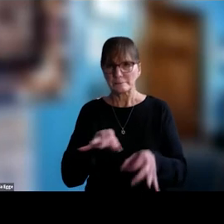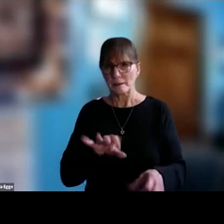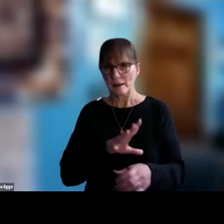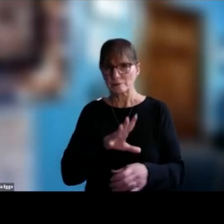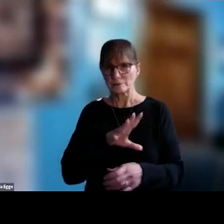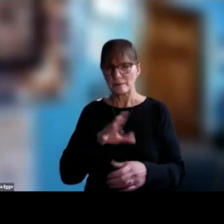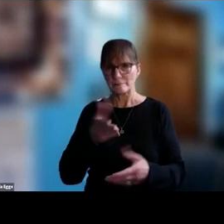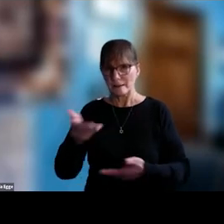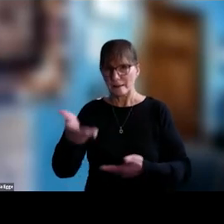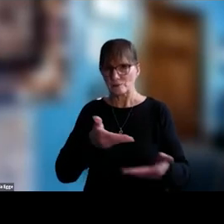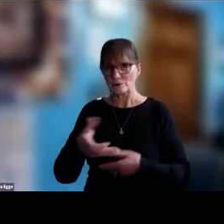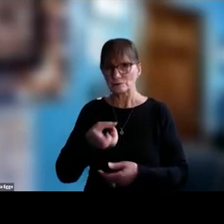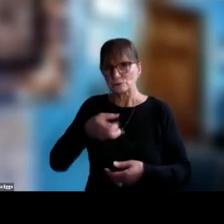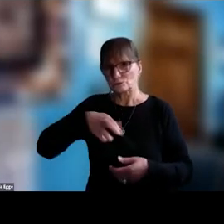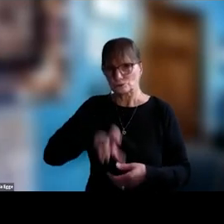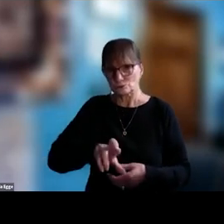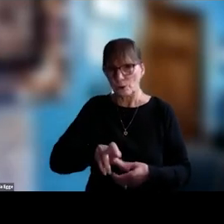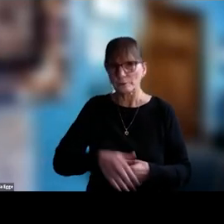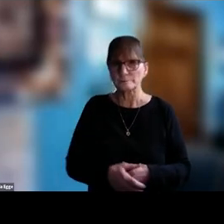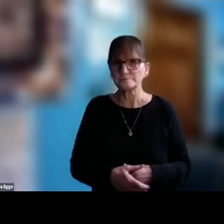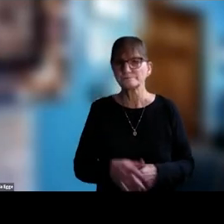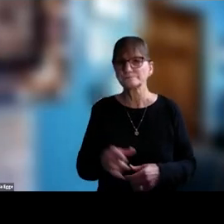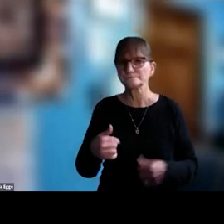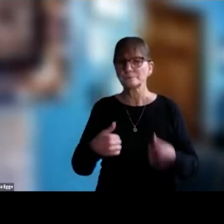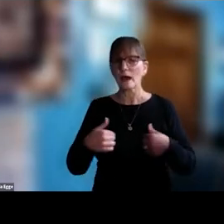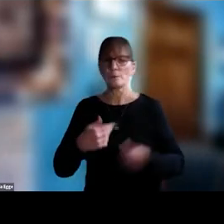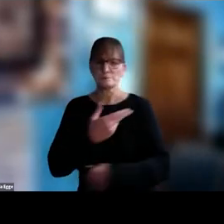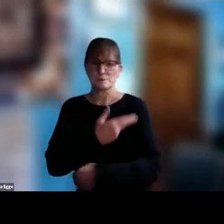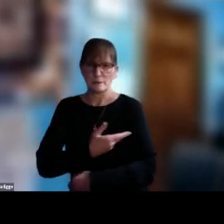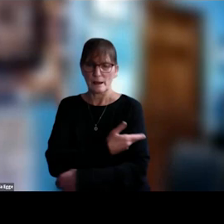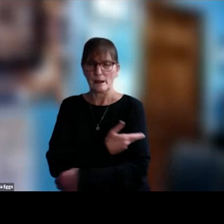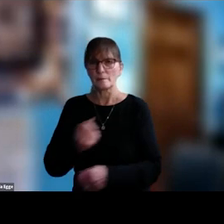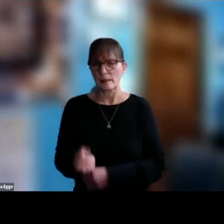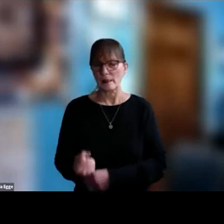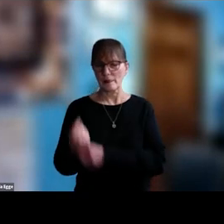de este programa SOAR. [Elisa] Yo estaba en el hospital el año pasado, en agosto